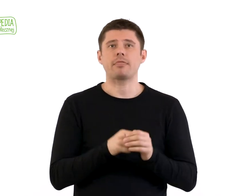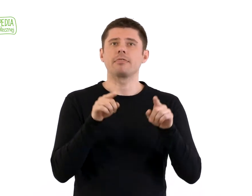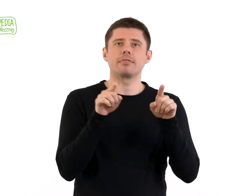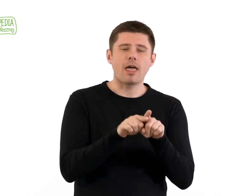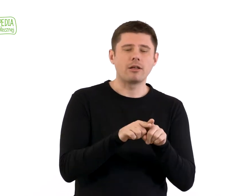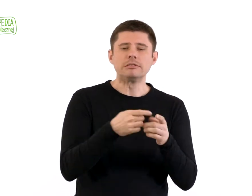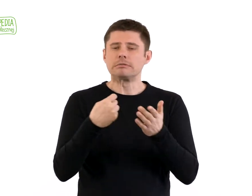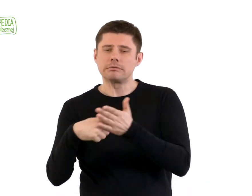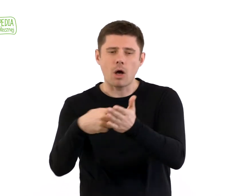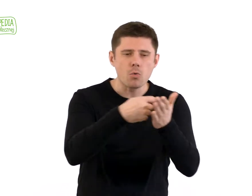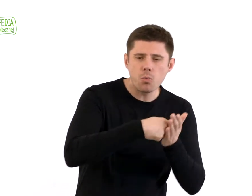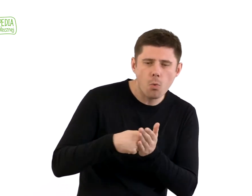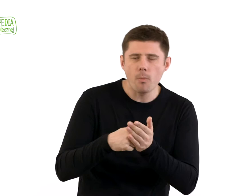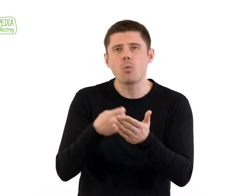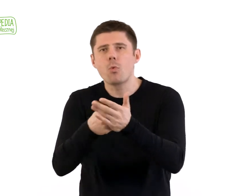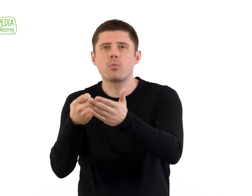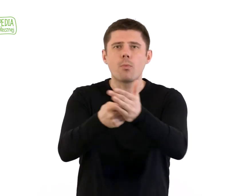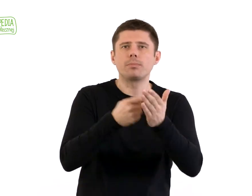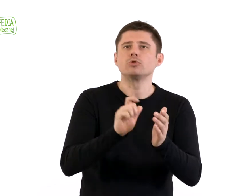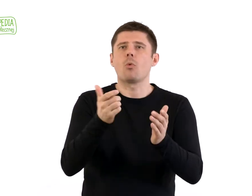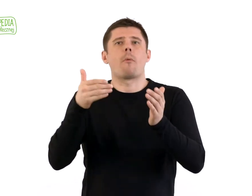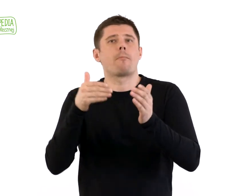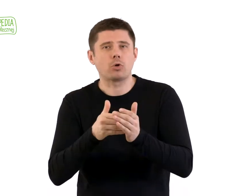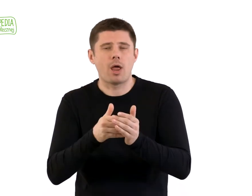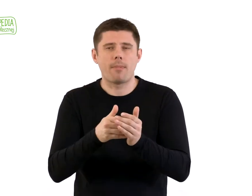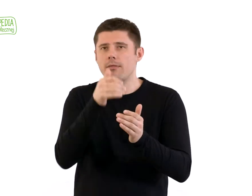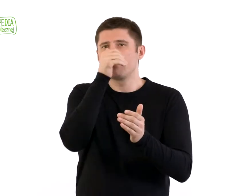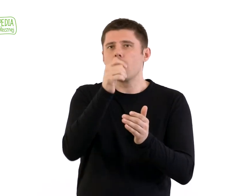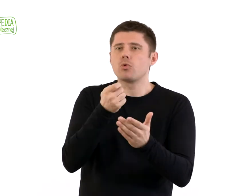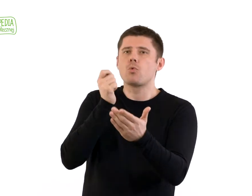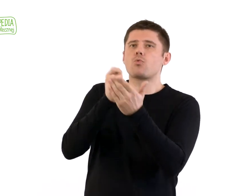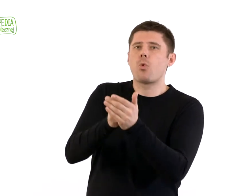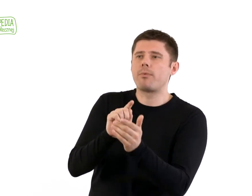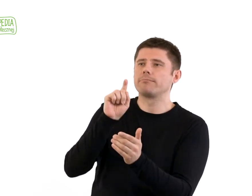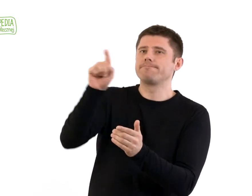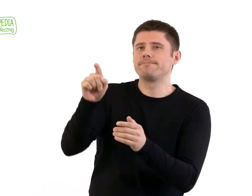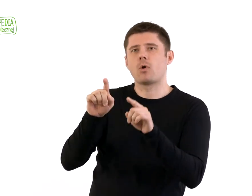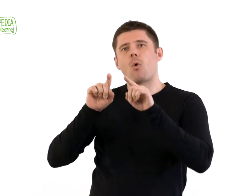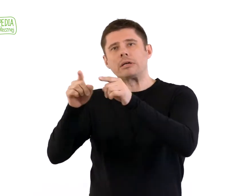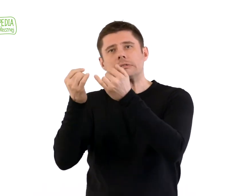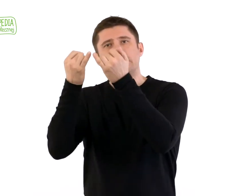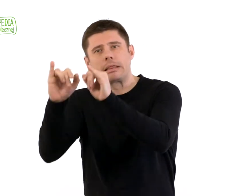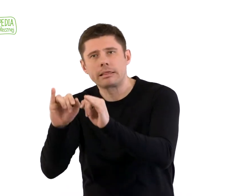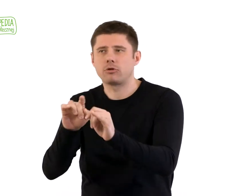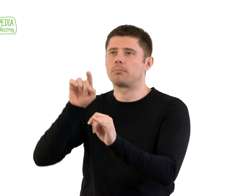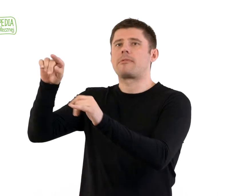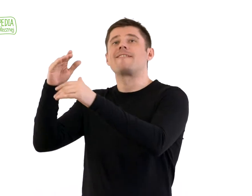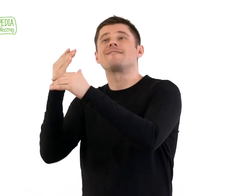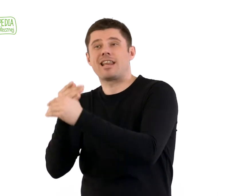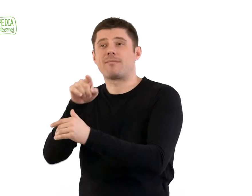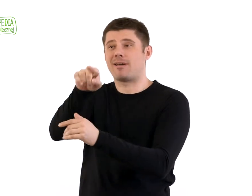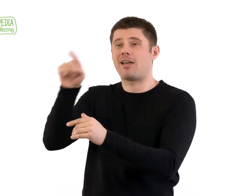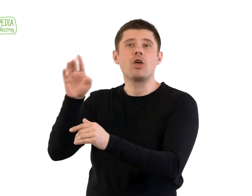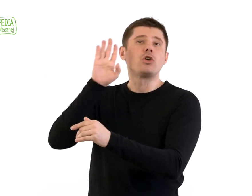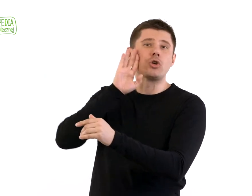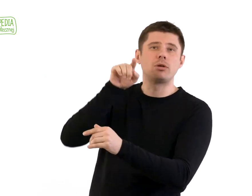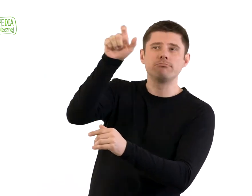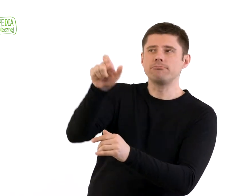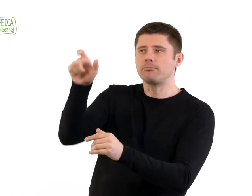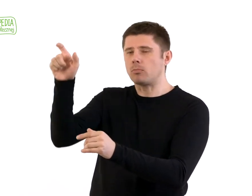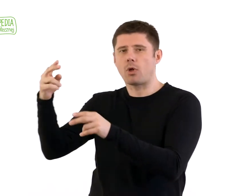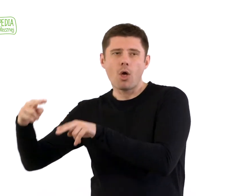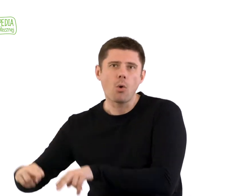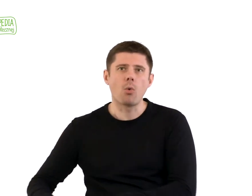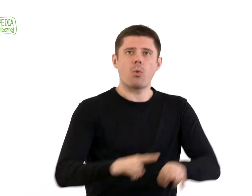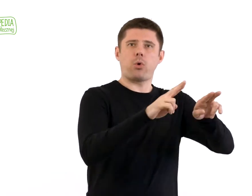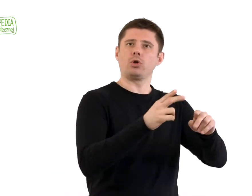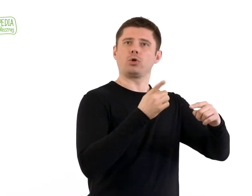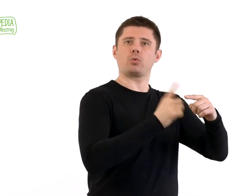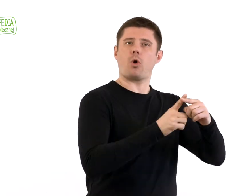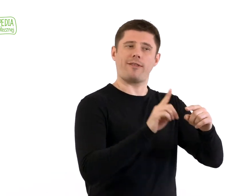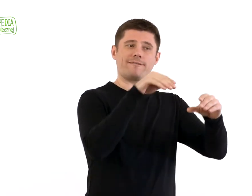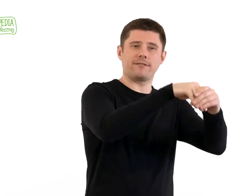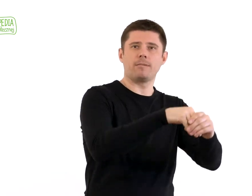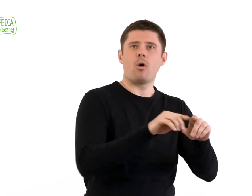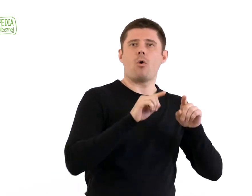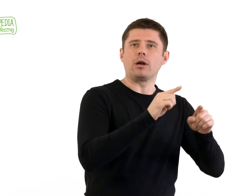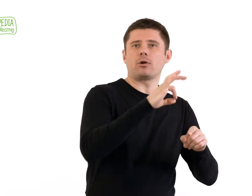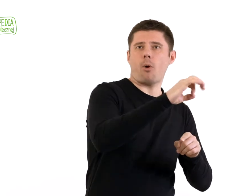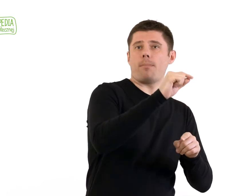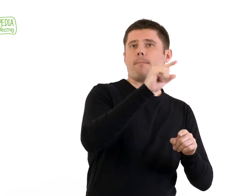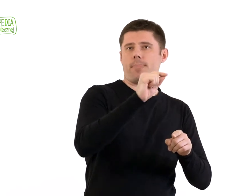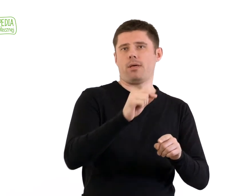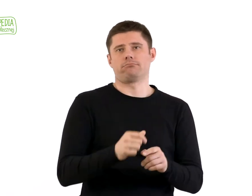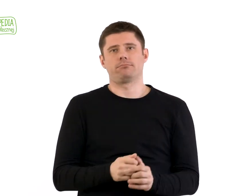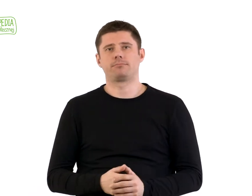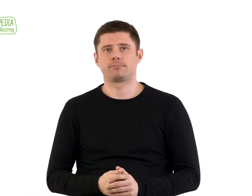oraz, że nie można dokonywać zakupów od innych organizacji lub firm, które są związane ze członkami organizacji OPP;